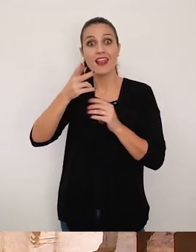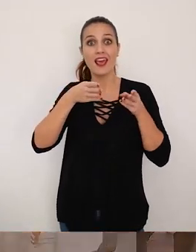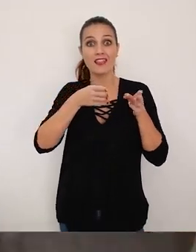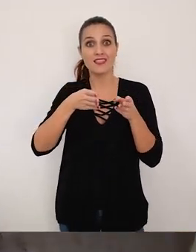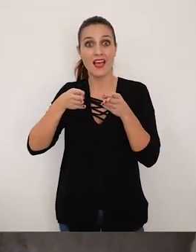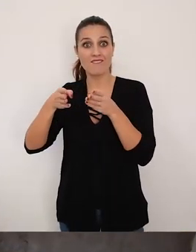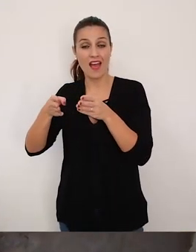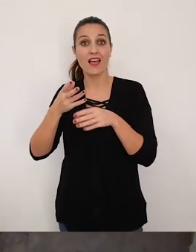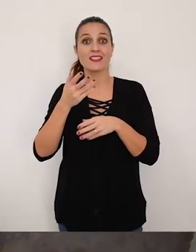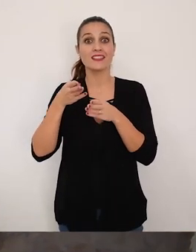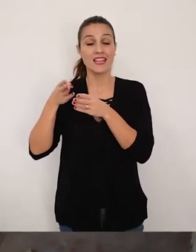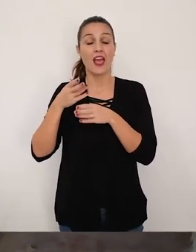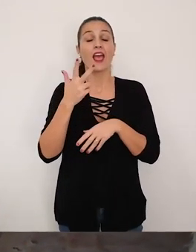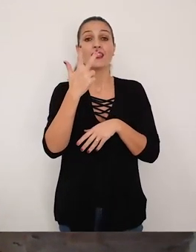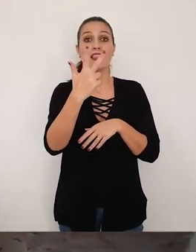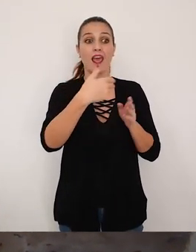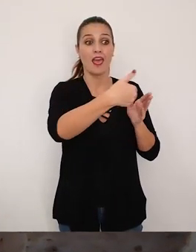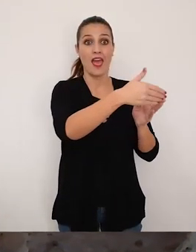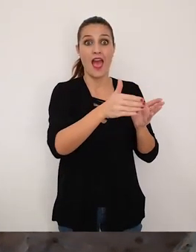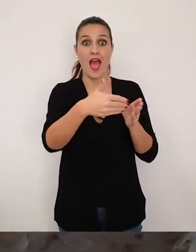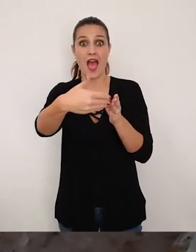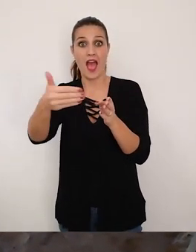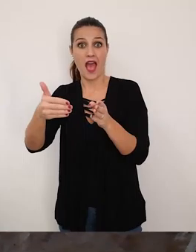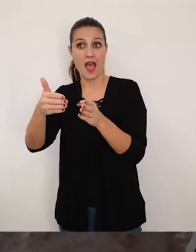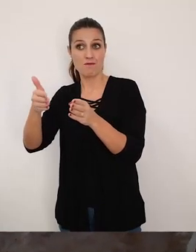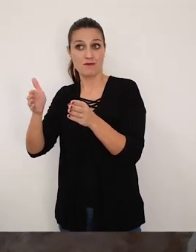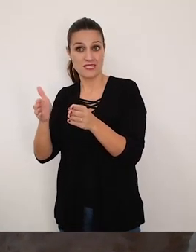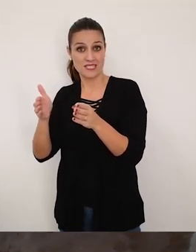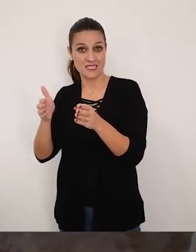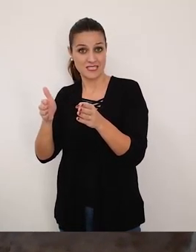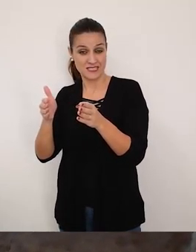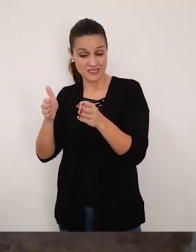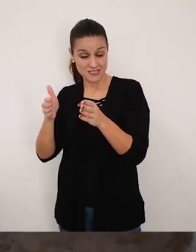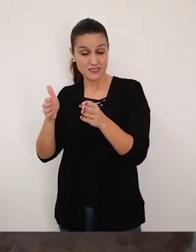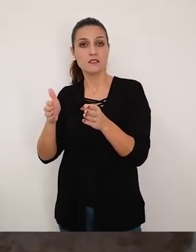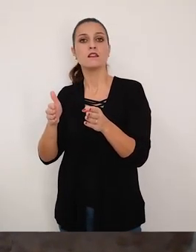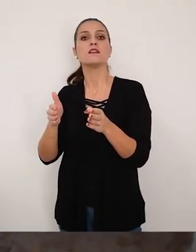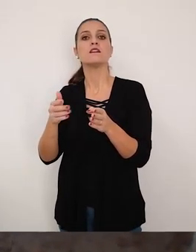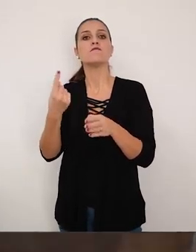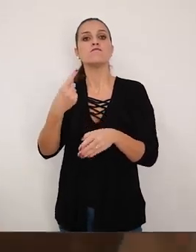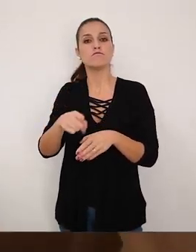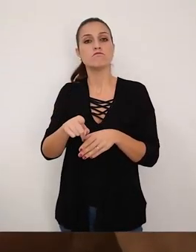e tre absidi suddivise dal caratteristico “Bema”, riconducibili come tipologie architettoniche